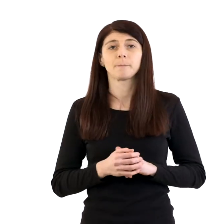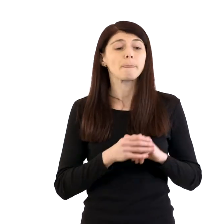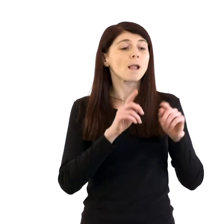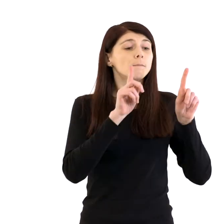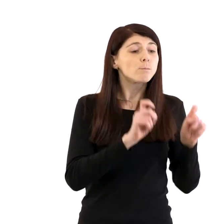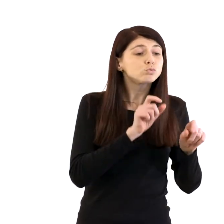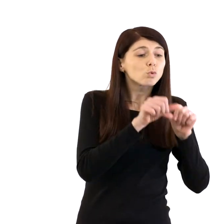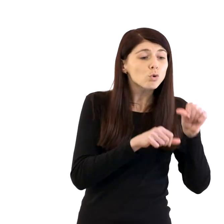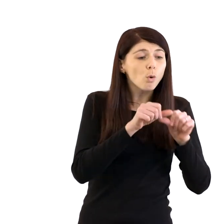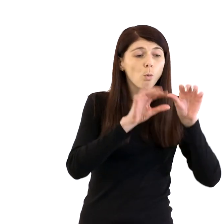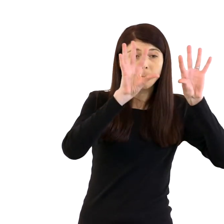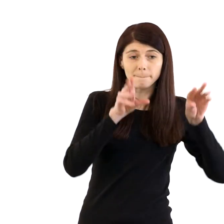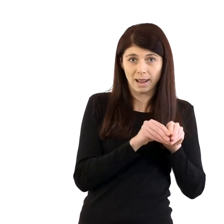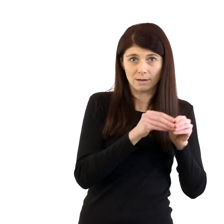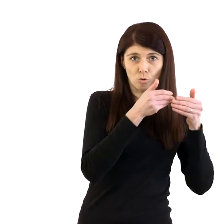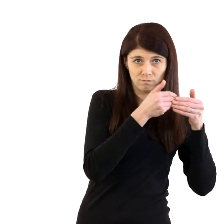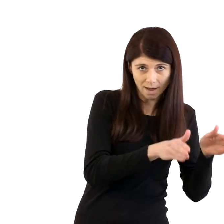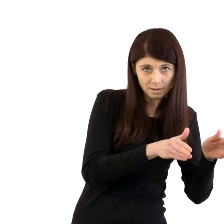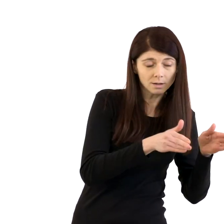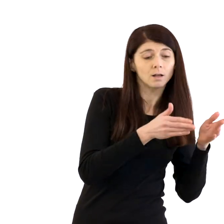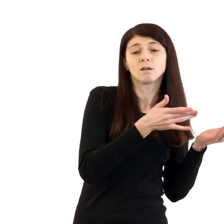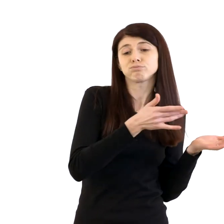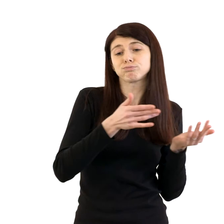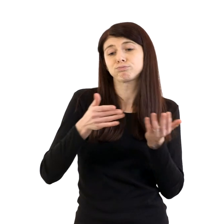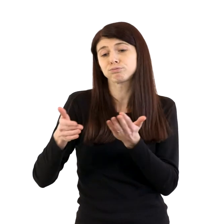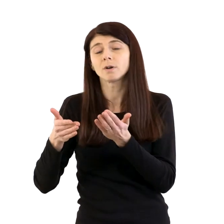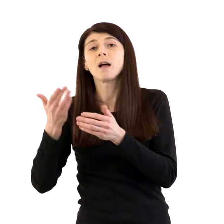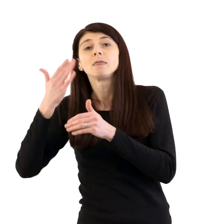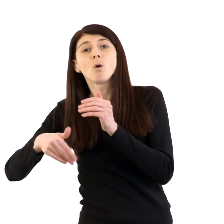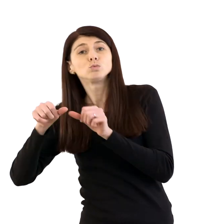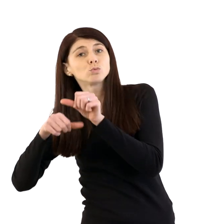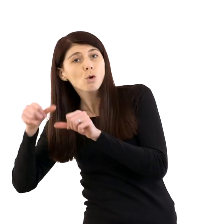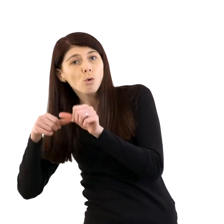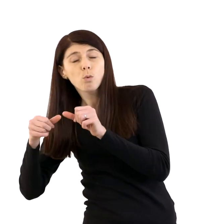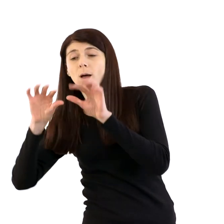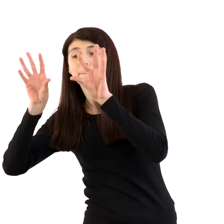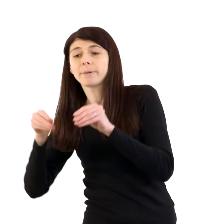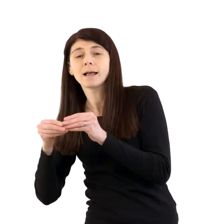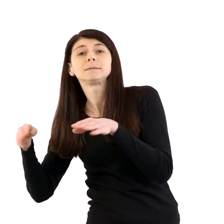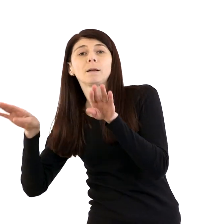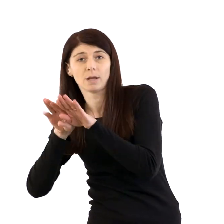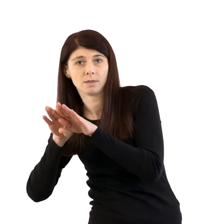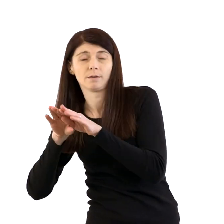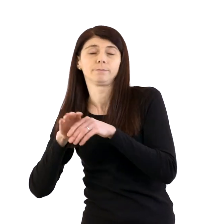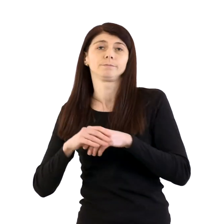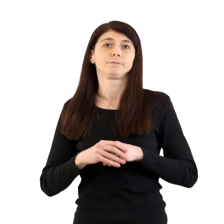jednostki sporządzone na początek (bilans otwarcia) i koniec (bilans zamknięcia)